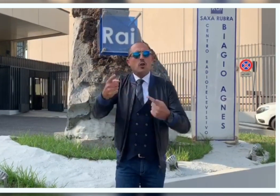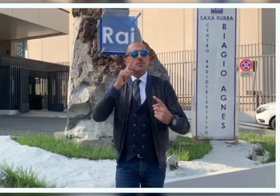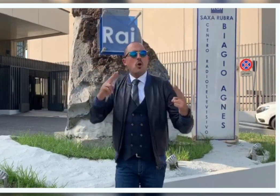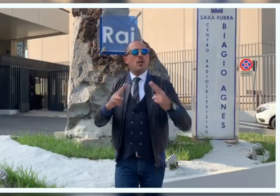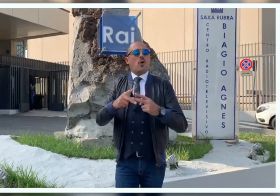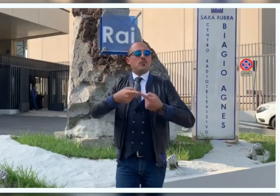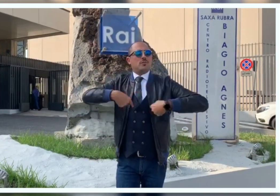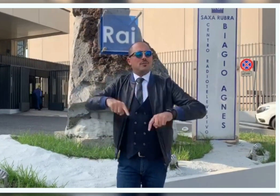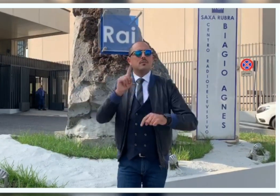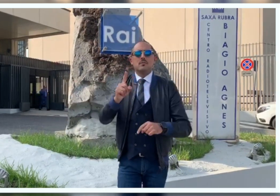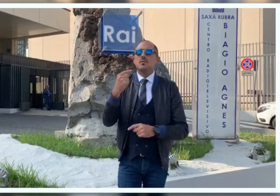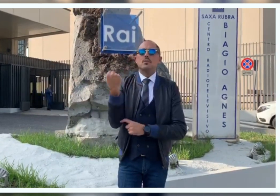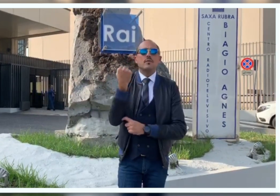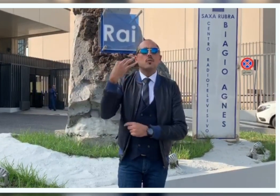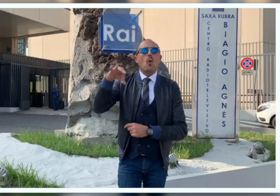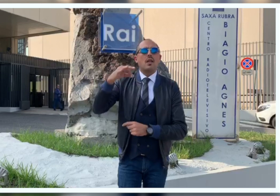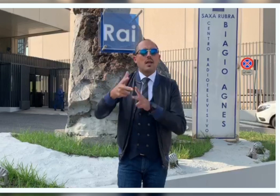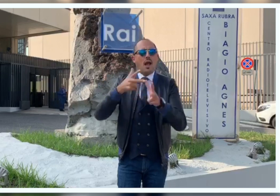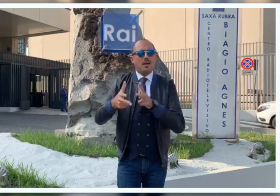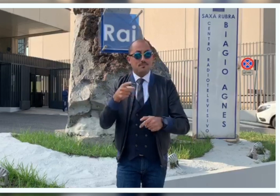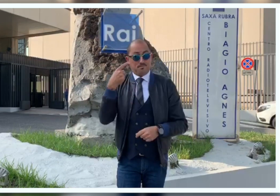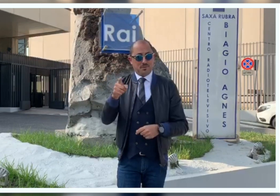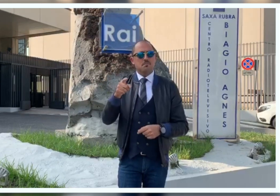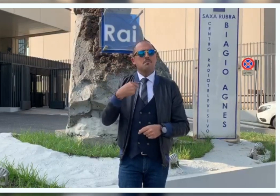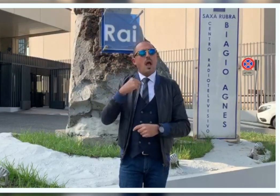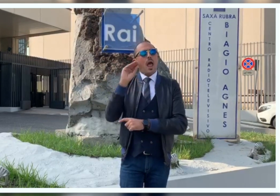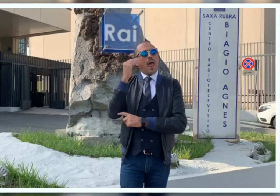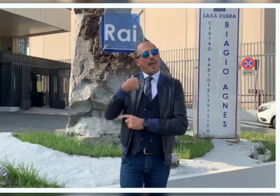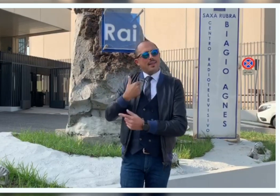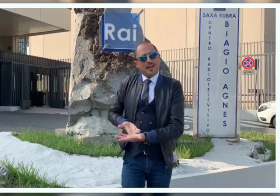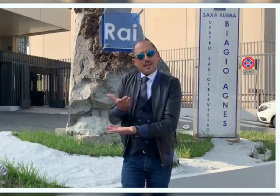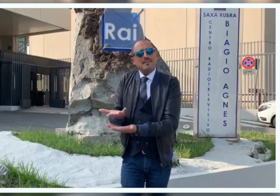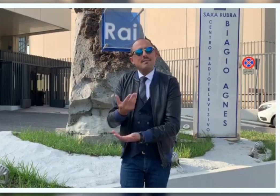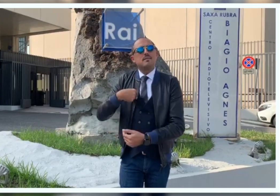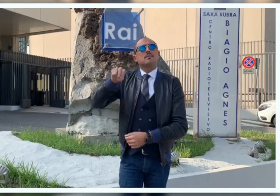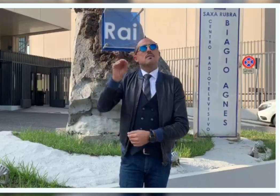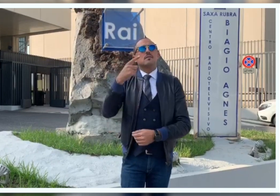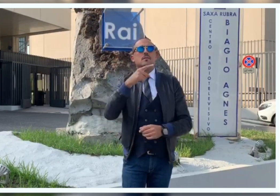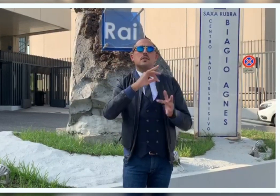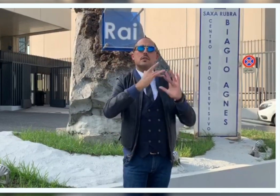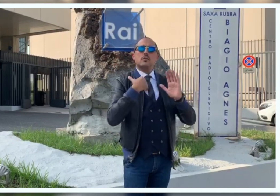e della necessità che i lavori del Comitato portino a garantirne la qualità. L'ENS al riguardo ha proposto di inserire nel proprio sito